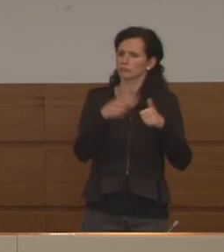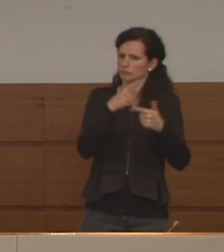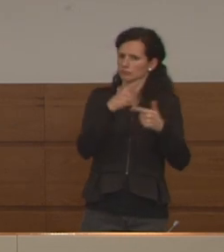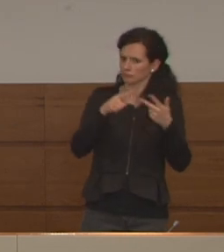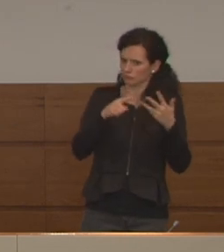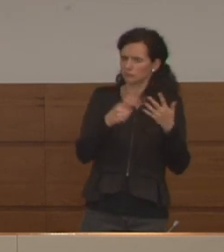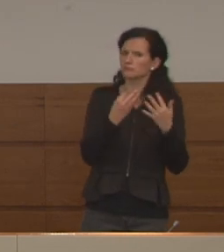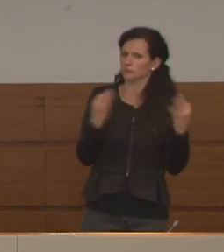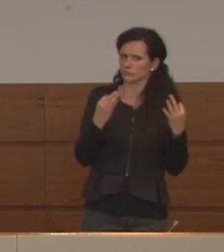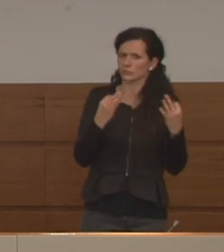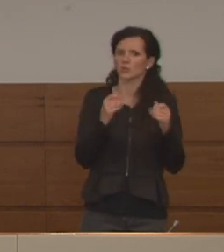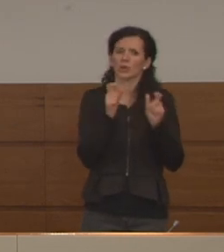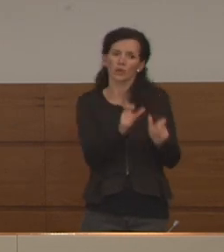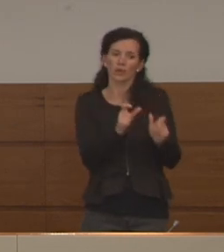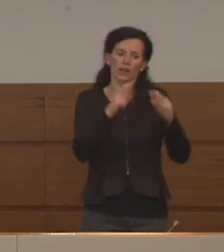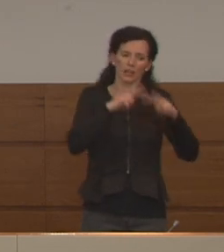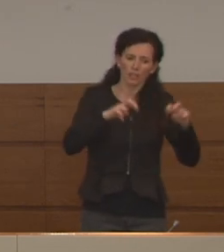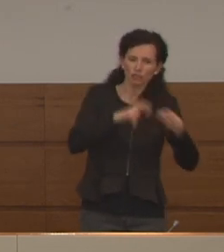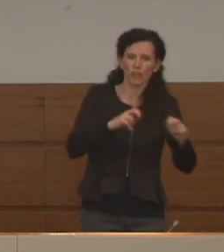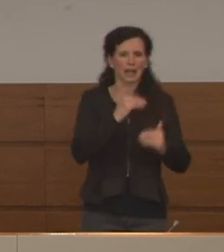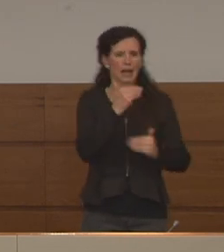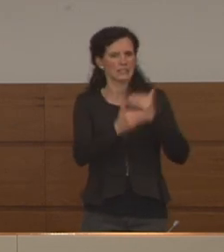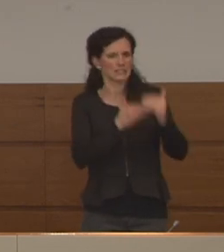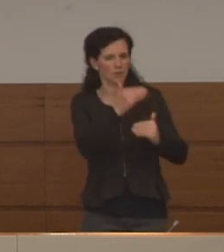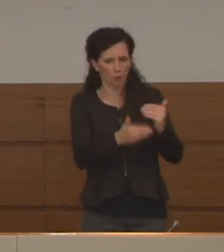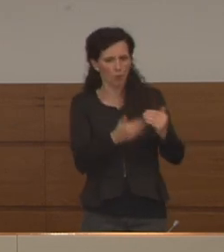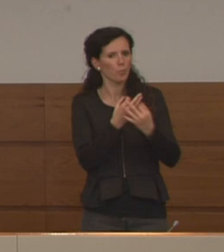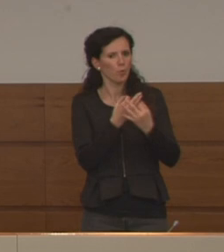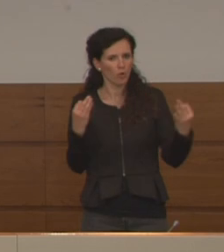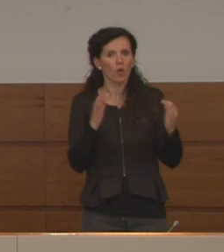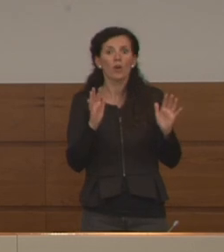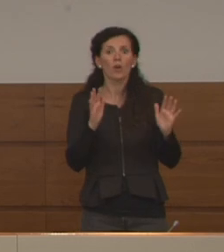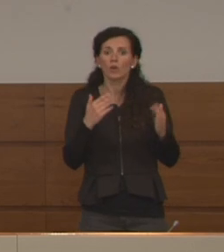di vista della ricerca, dello sviluppo che sono state immediatamente assorbite,